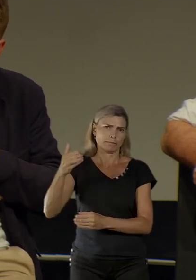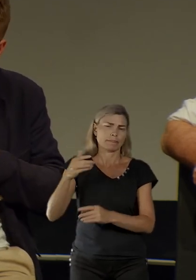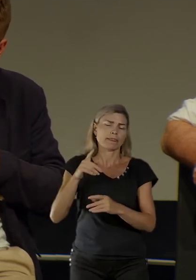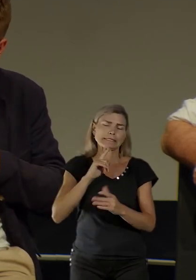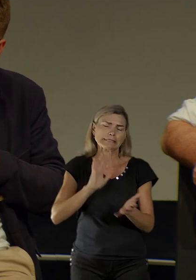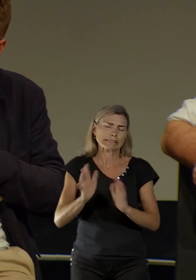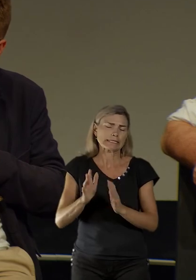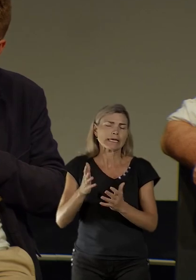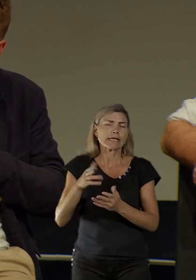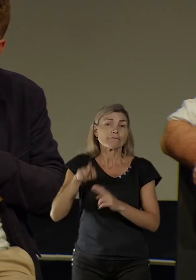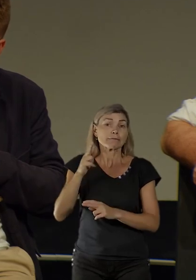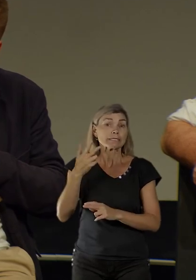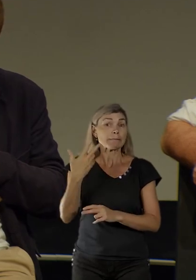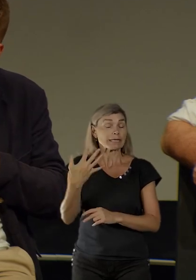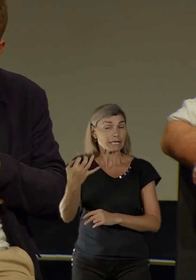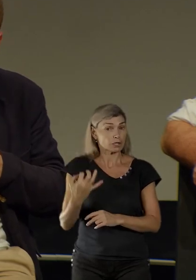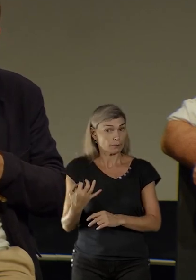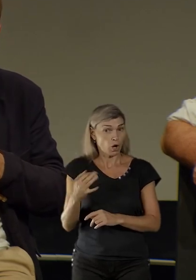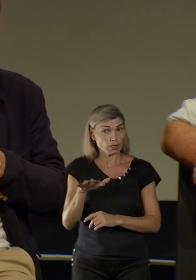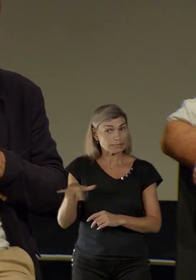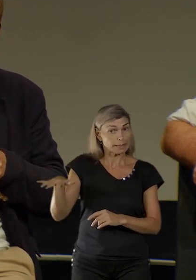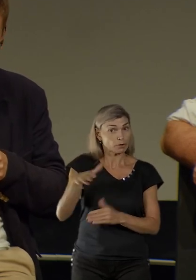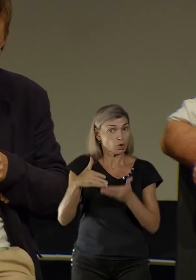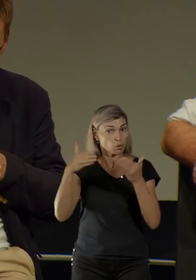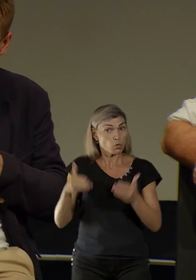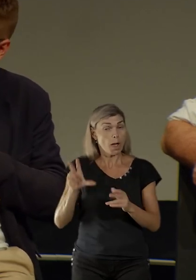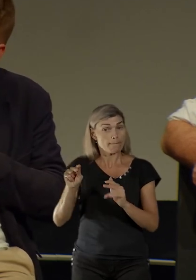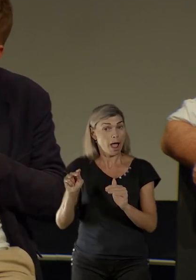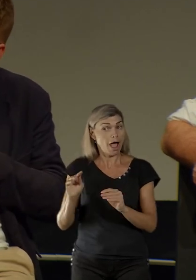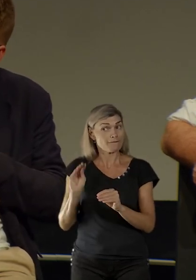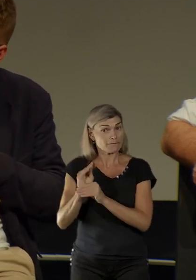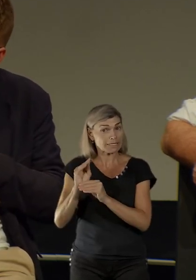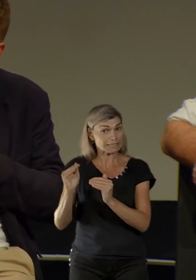ve velké části, v 50 % plochy těch domů, je zvedlá do 12. Tak to je něco,